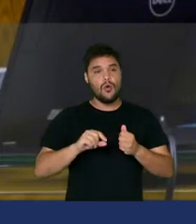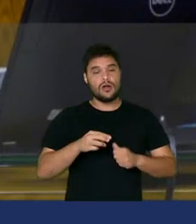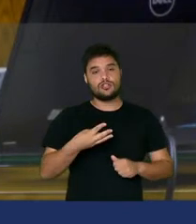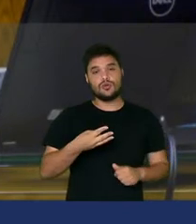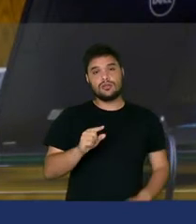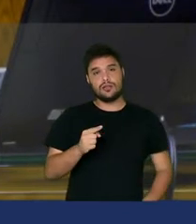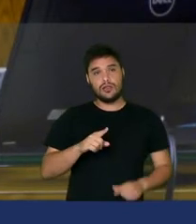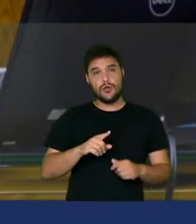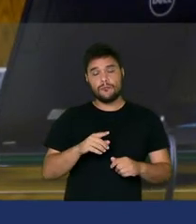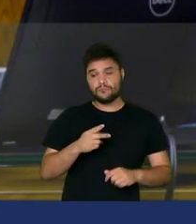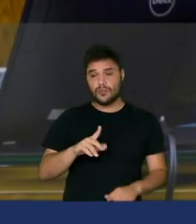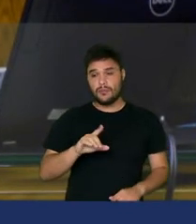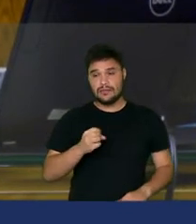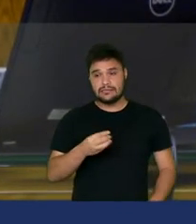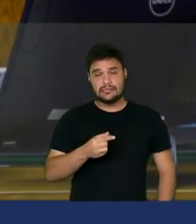UM, REGIMENTO INTERNO, PARA